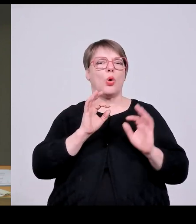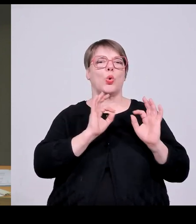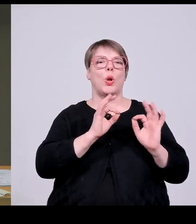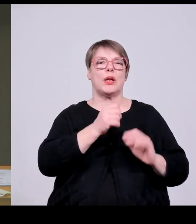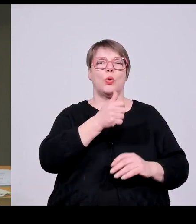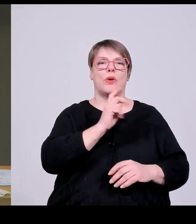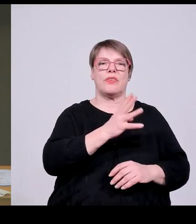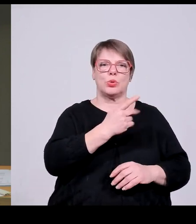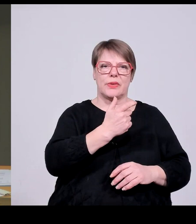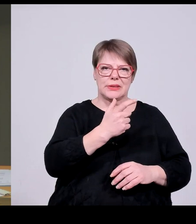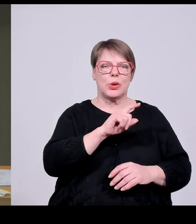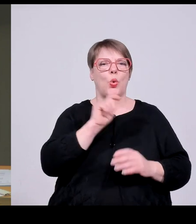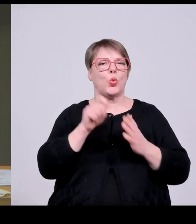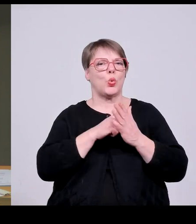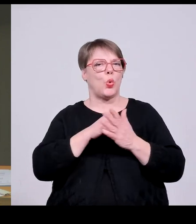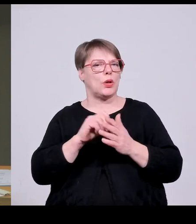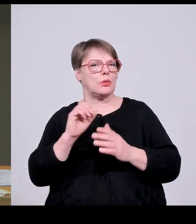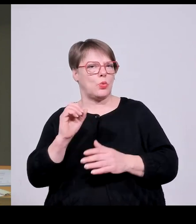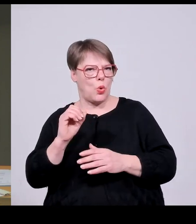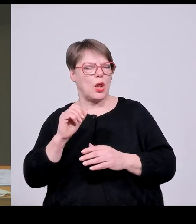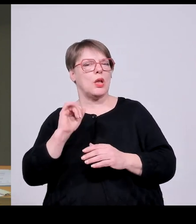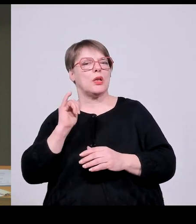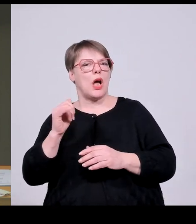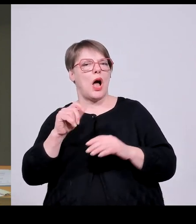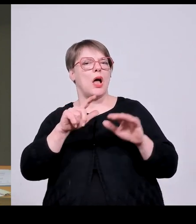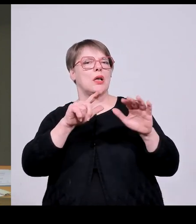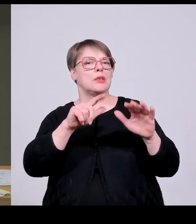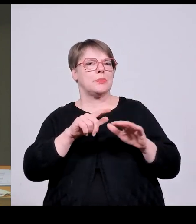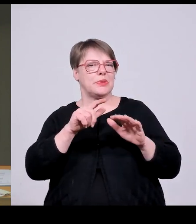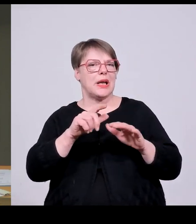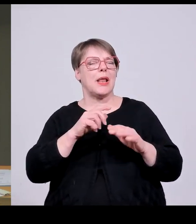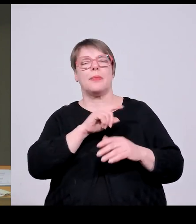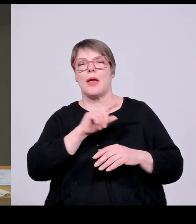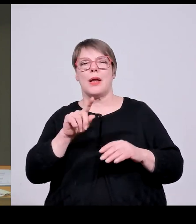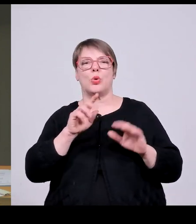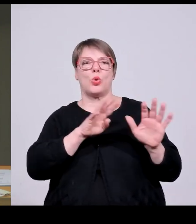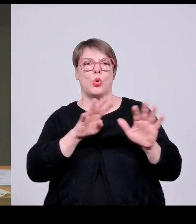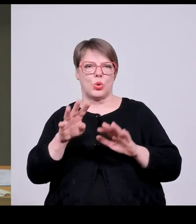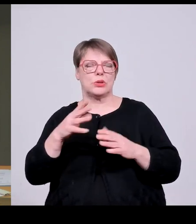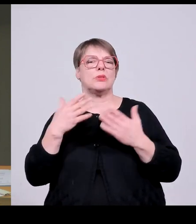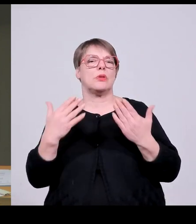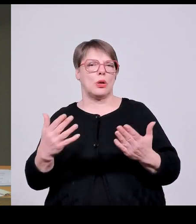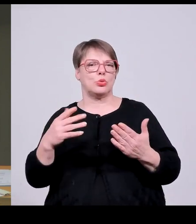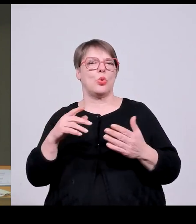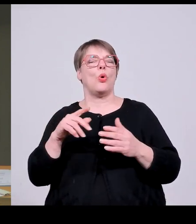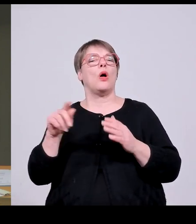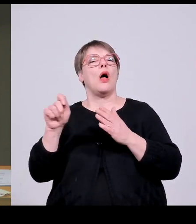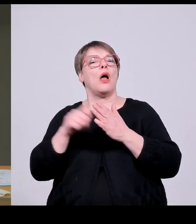Antonin Brousek gültig 120 ungültig. Vier Ja 15, 99 Enthaltung sechs damit nicht gewählt.